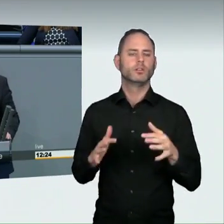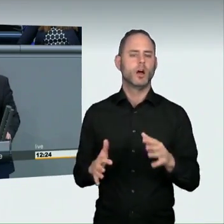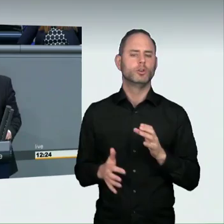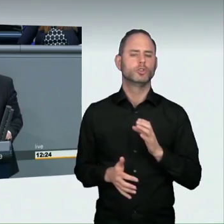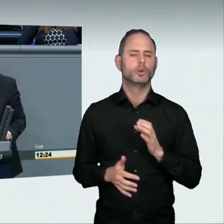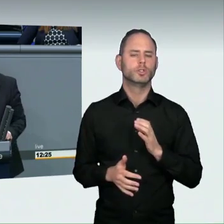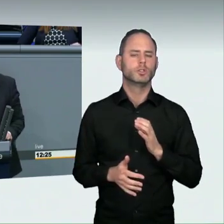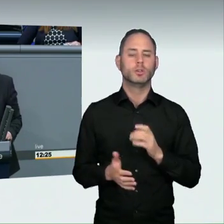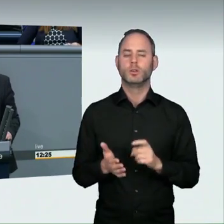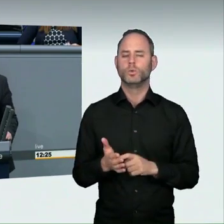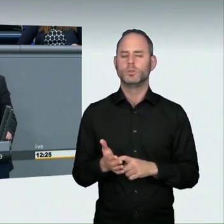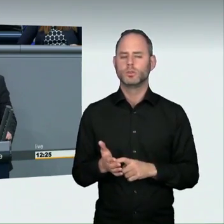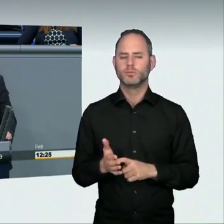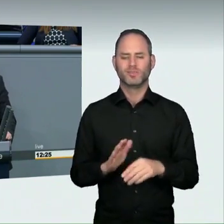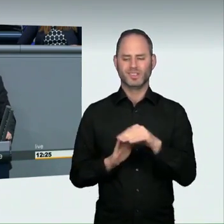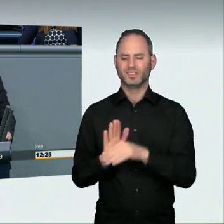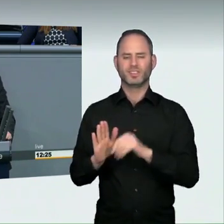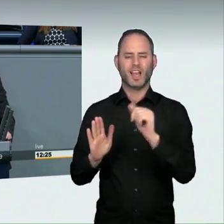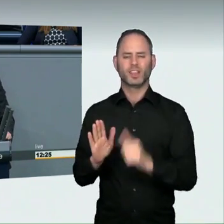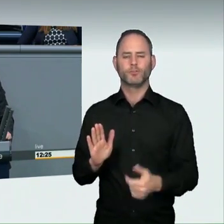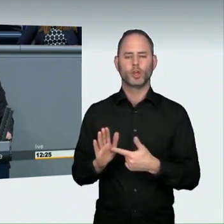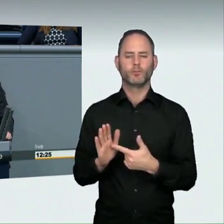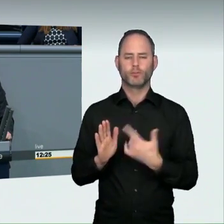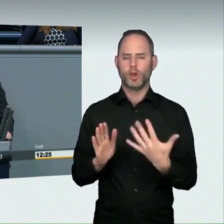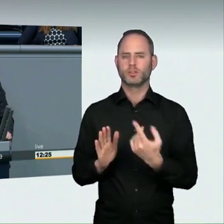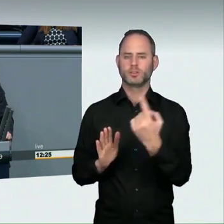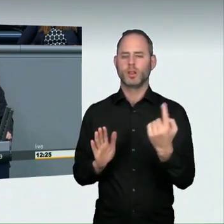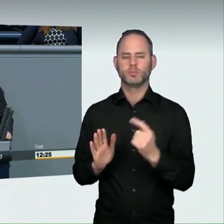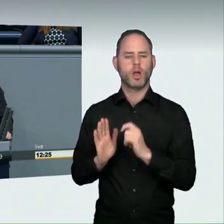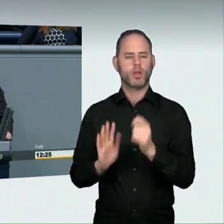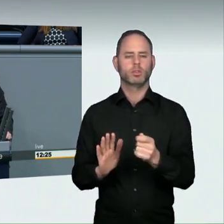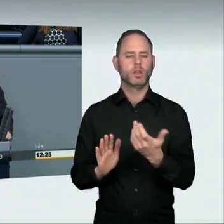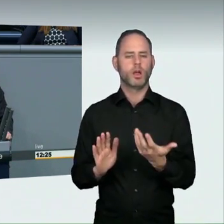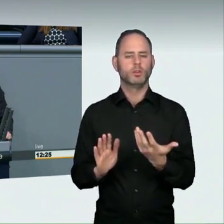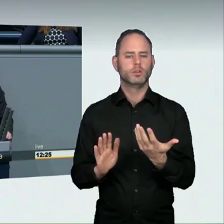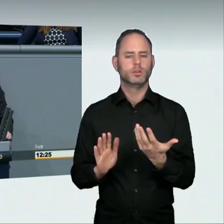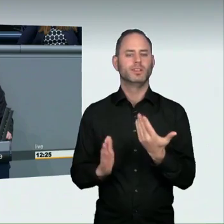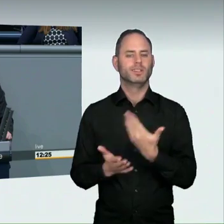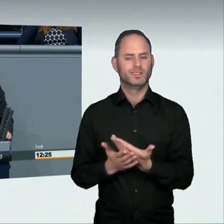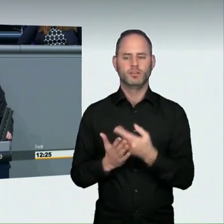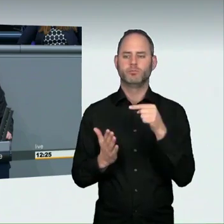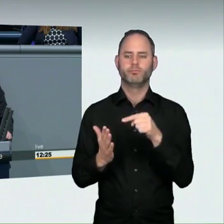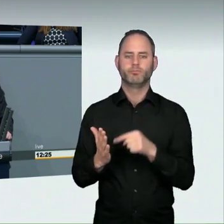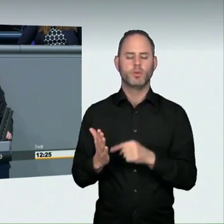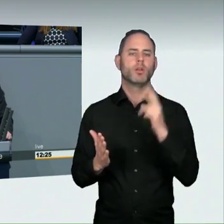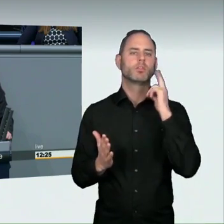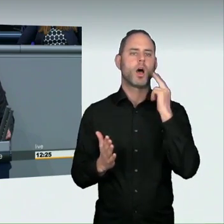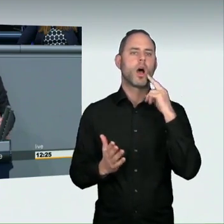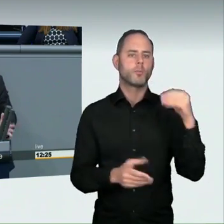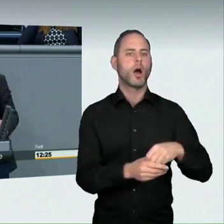ob Sie die Mietpreisbremse wirklich scharfstellen wollen, ob Sie also mietrechtliche Reformen durchführen wollen oder nicht.